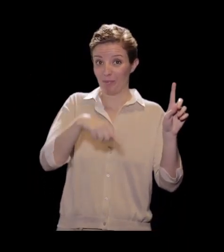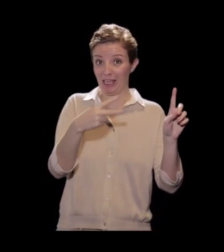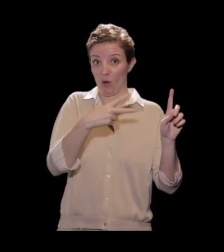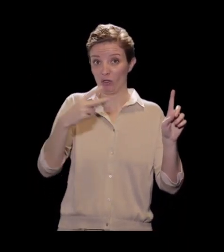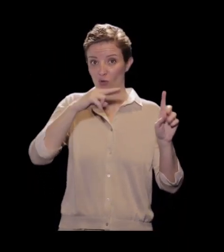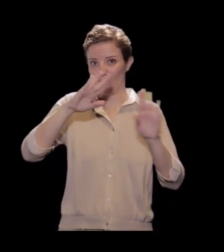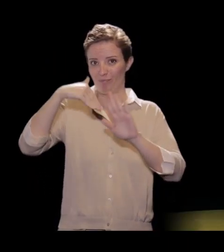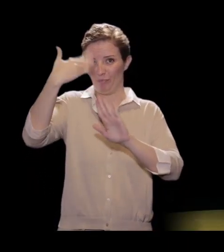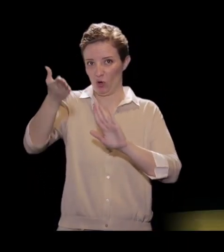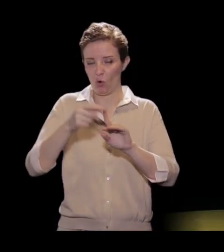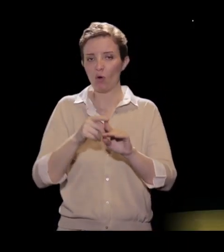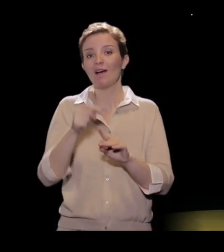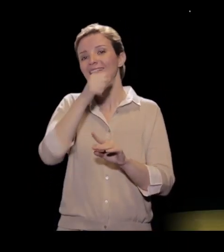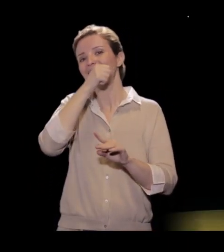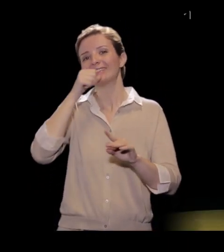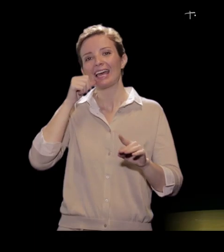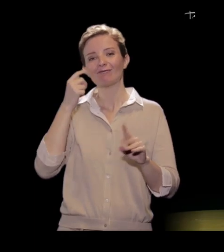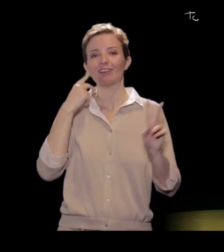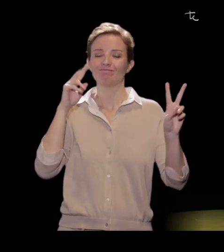è necessario introdurre quello che viene chiamato